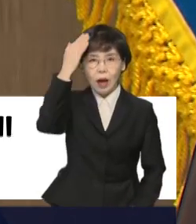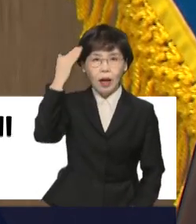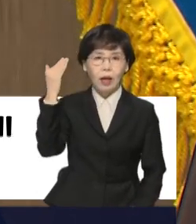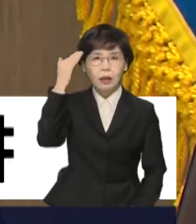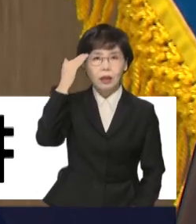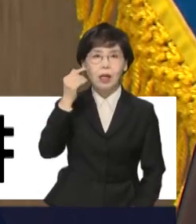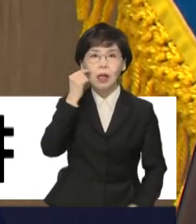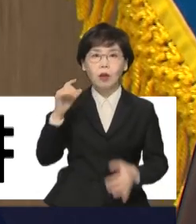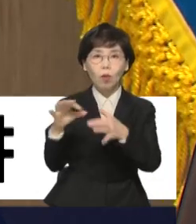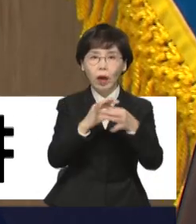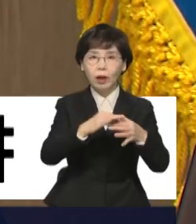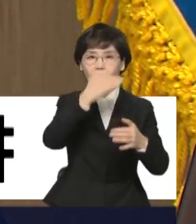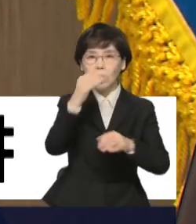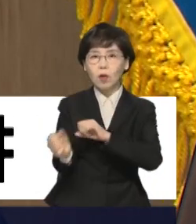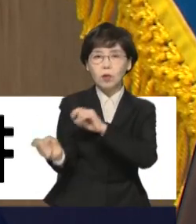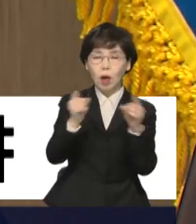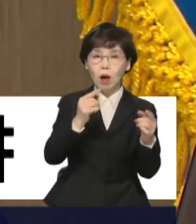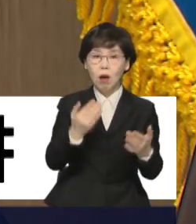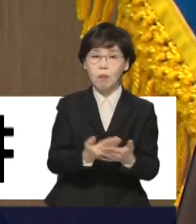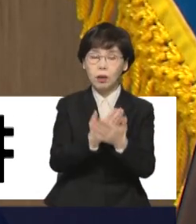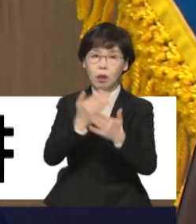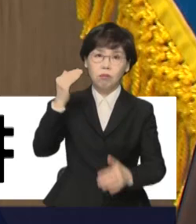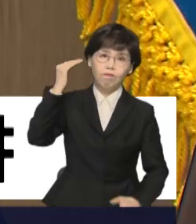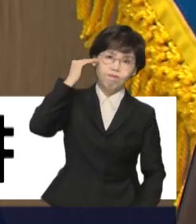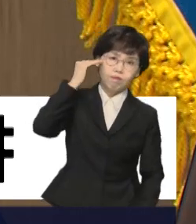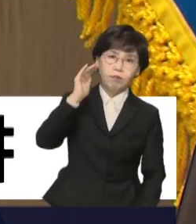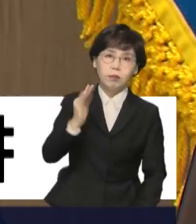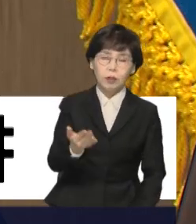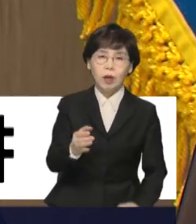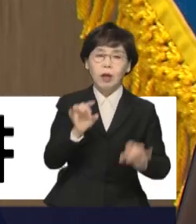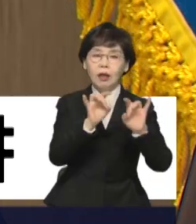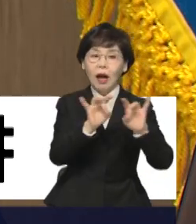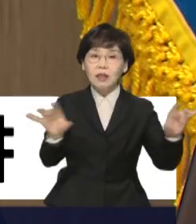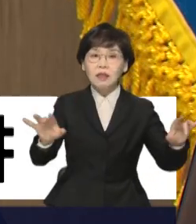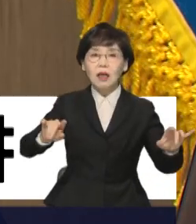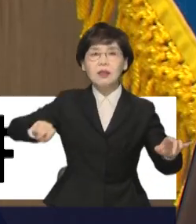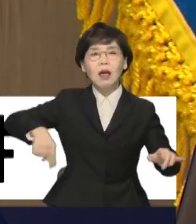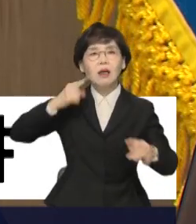가로막는 걸림돌을 각자 스스로 제거해 나가는 노력을 기울여야 합니다.